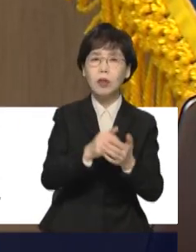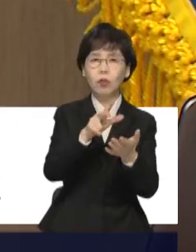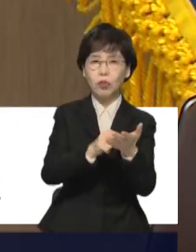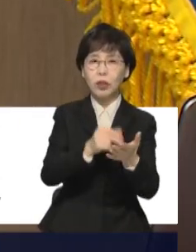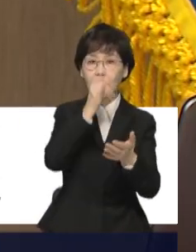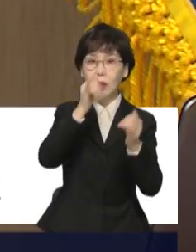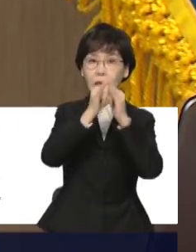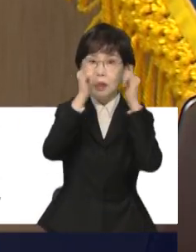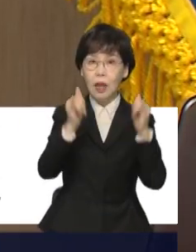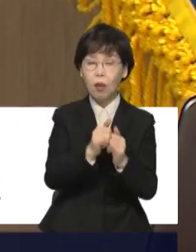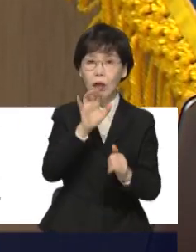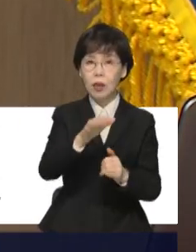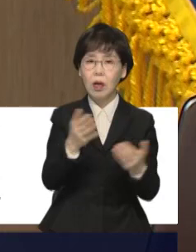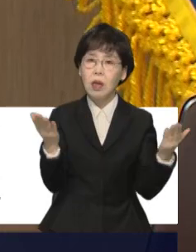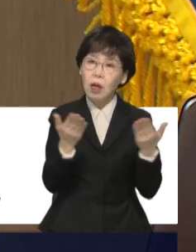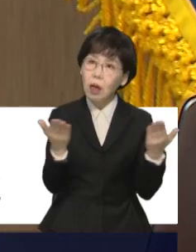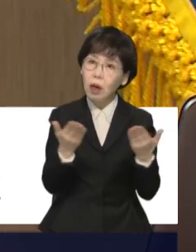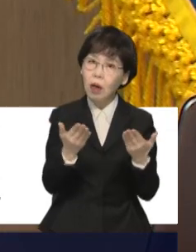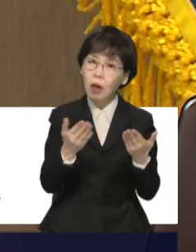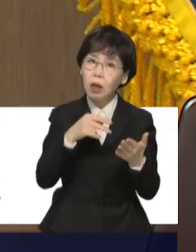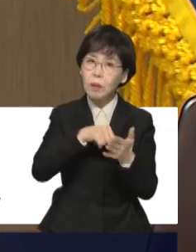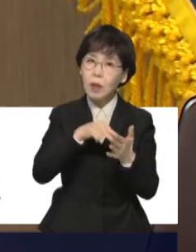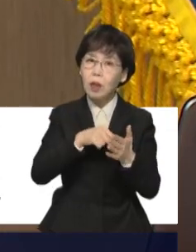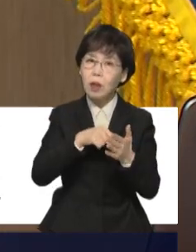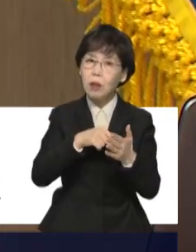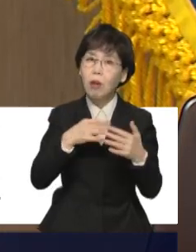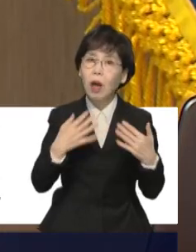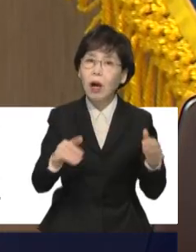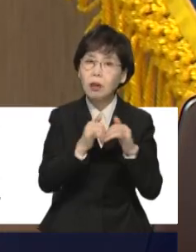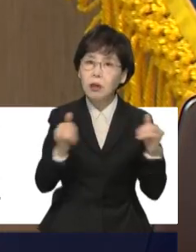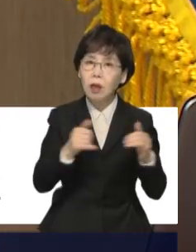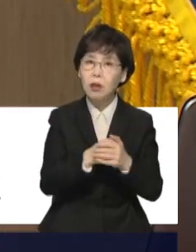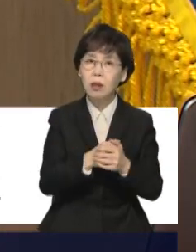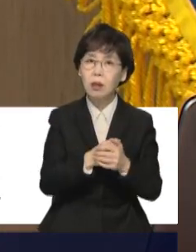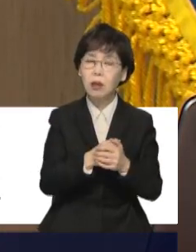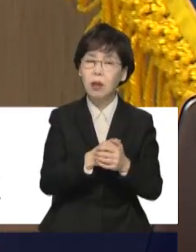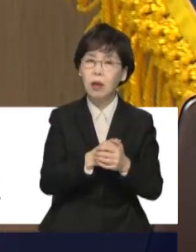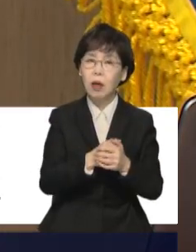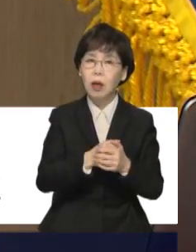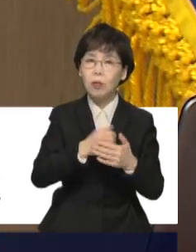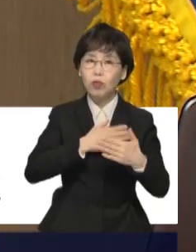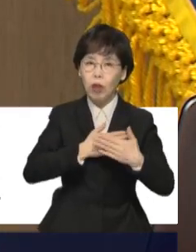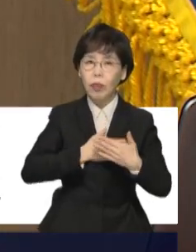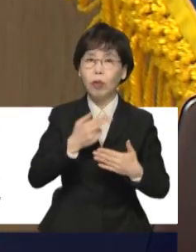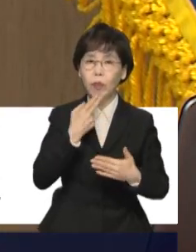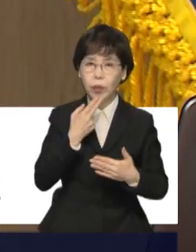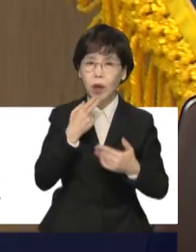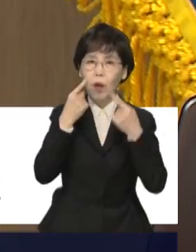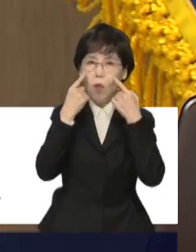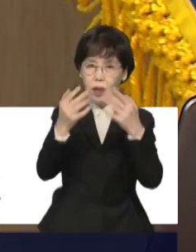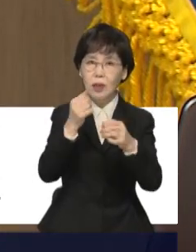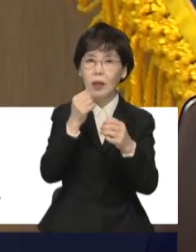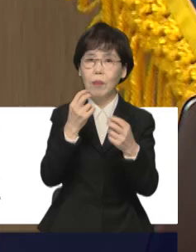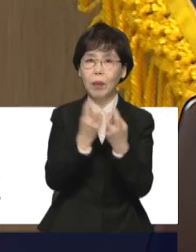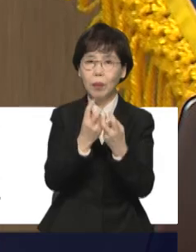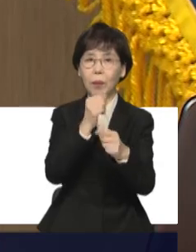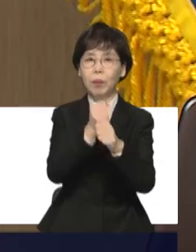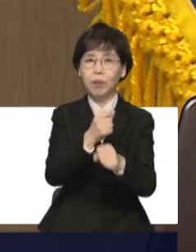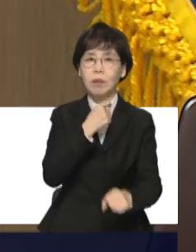사회에서 노동 약자들이 불안해하지 않도록 확실한 담보책을 강구할 것입니다.